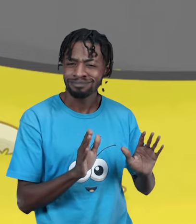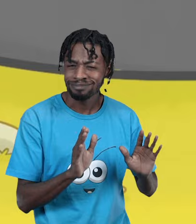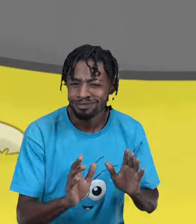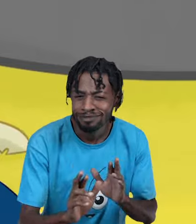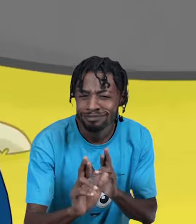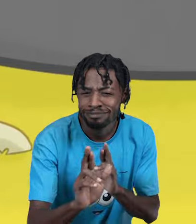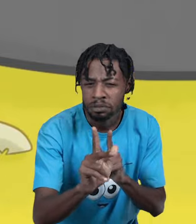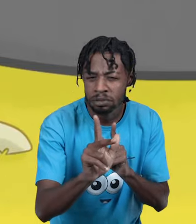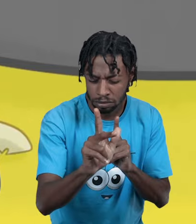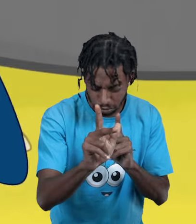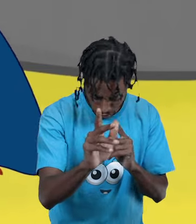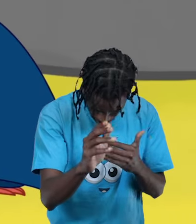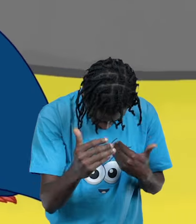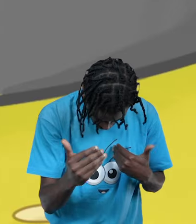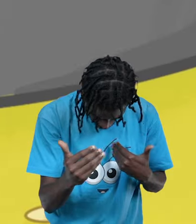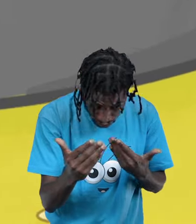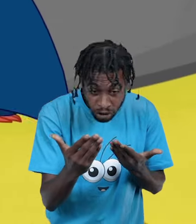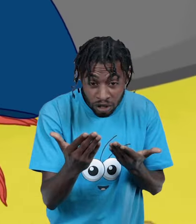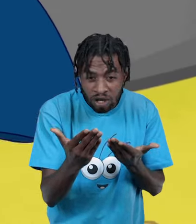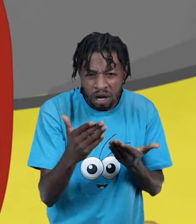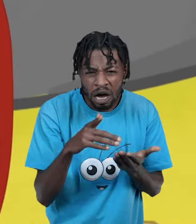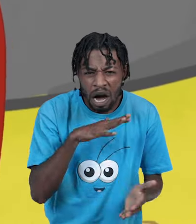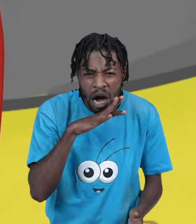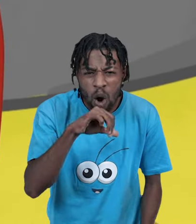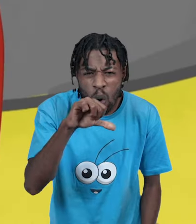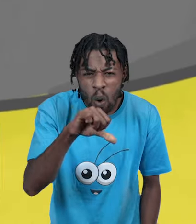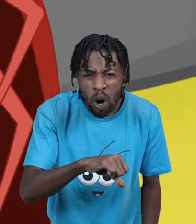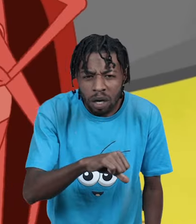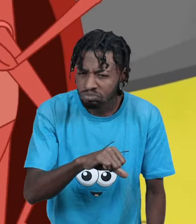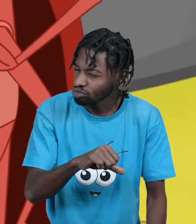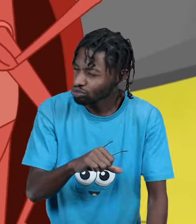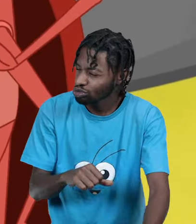Ser diferente não é um mal